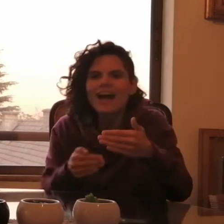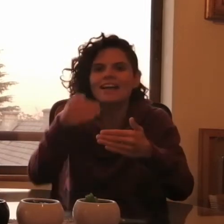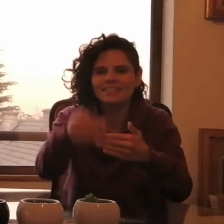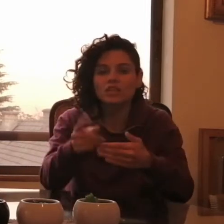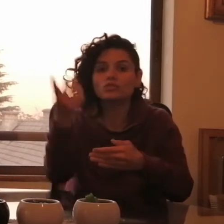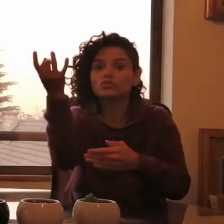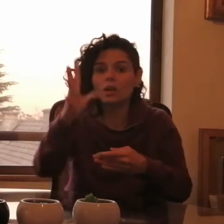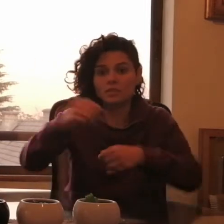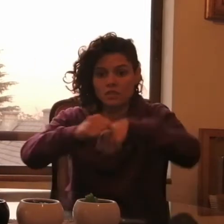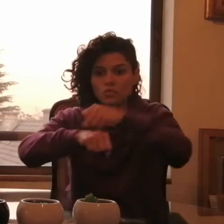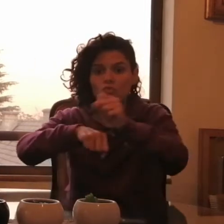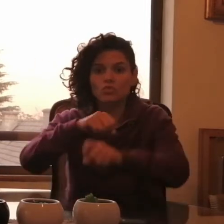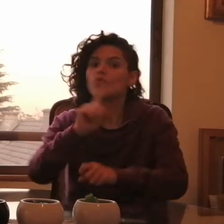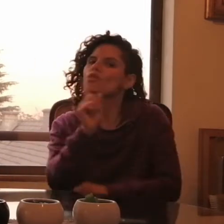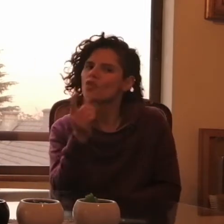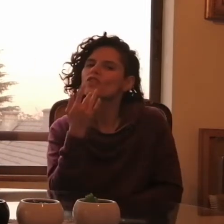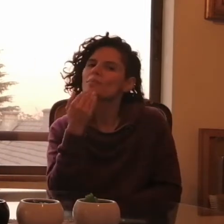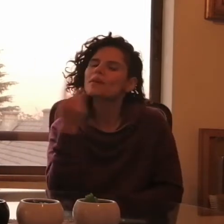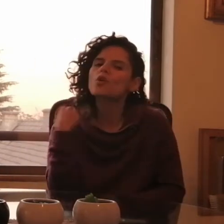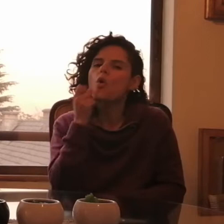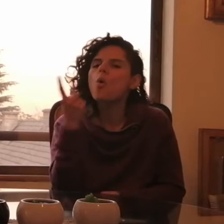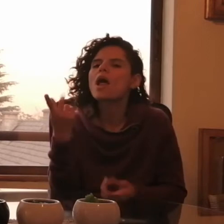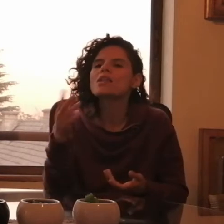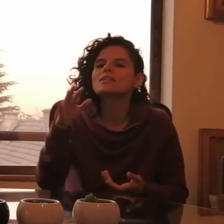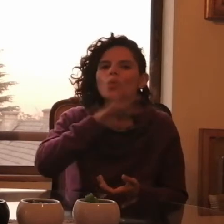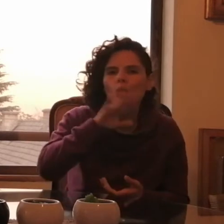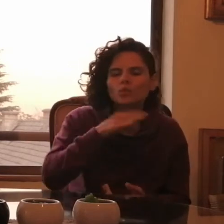que es el uso que se le da o el problema que se resuelve - incluso puede ser